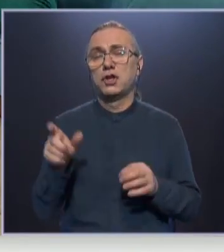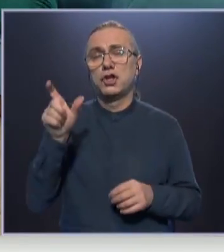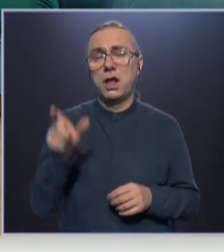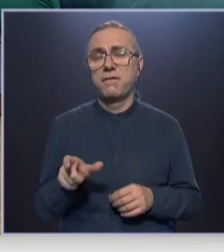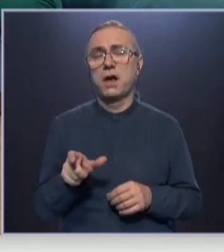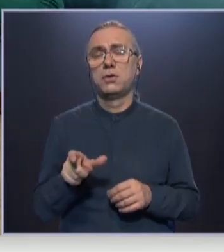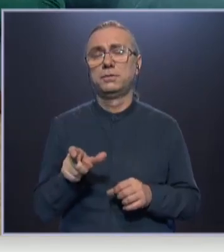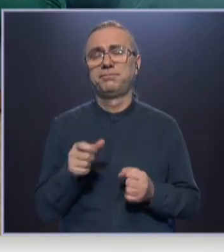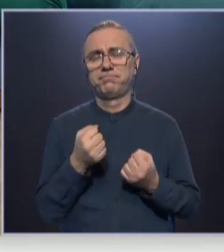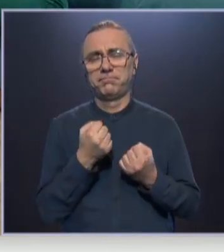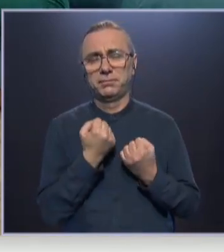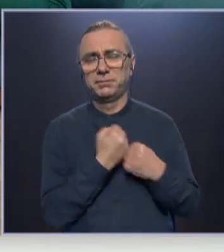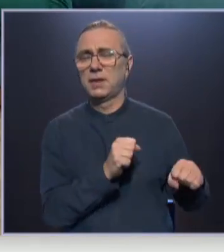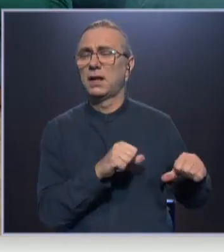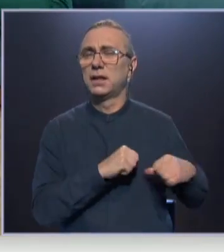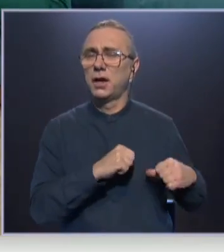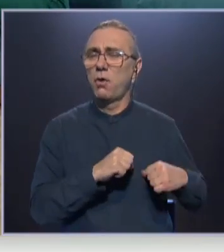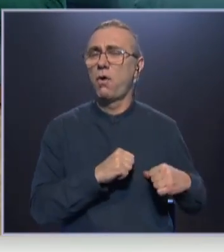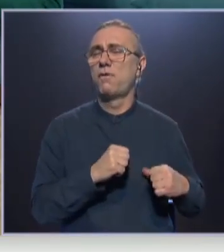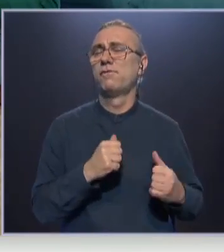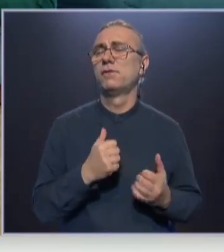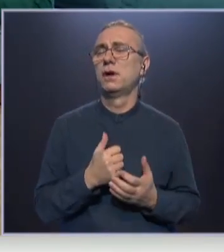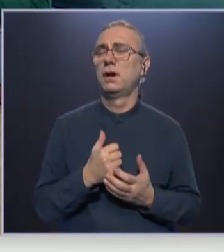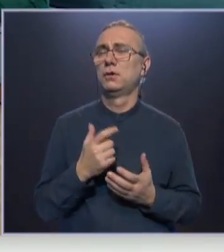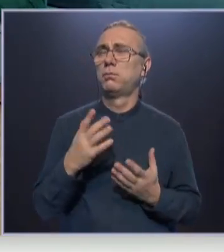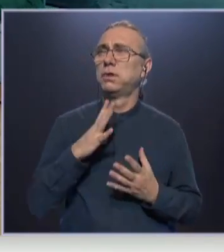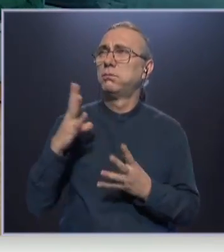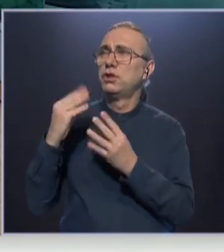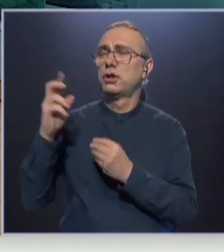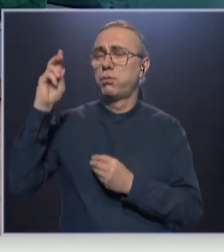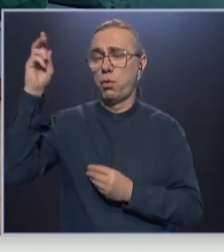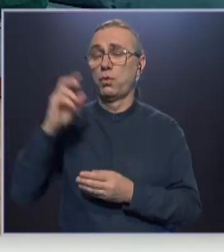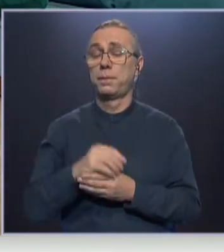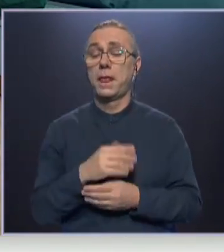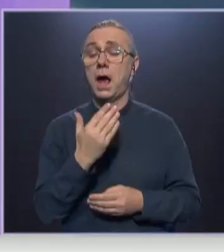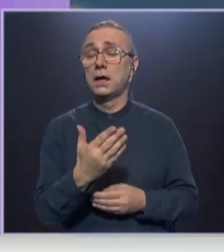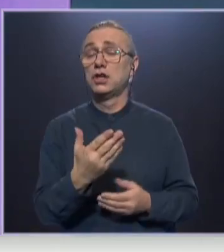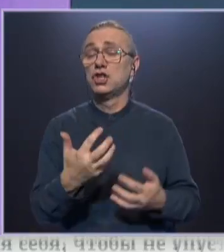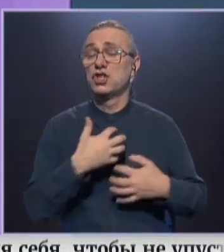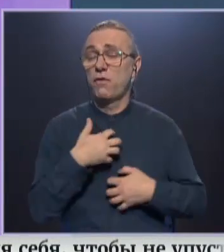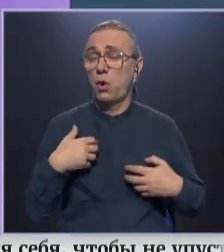единству с Богом а страдания животных никакого высокого смысла для них не имеет преподобный повести Святогорец